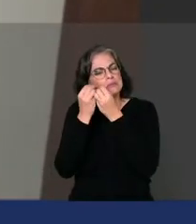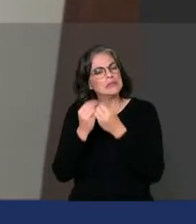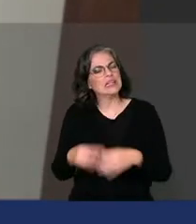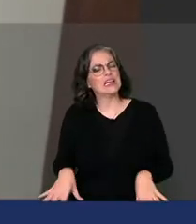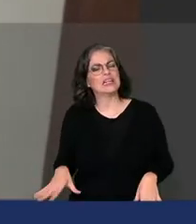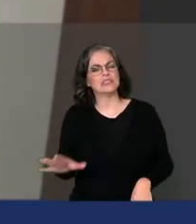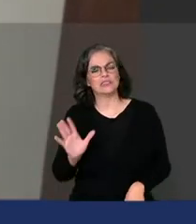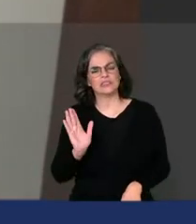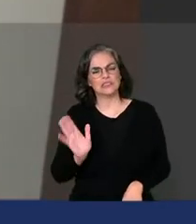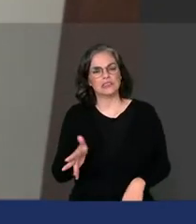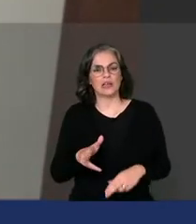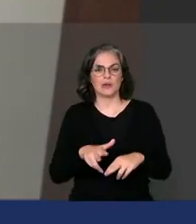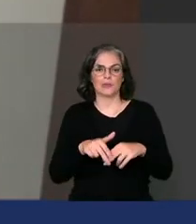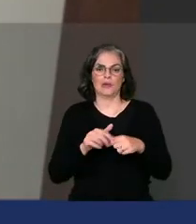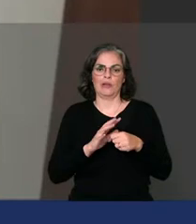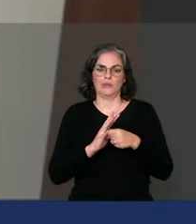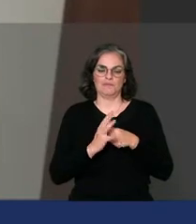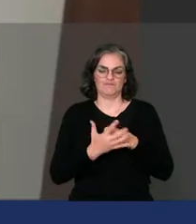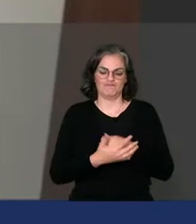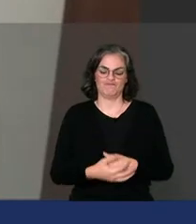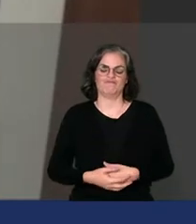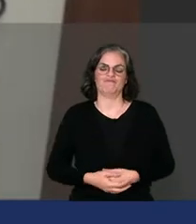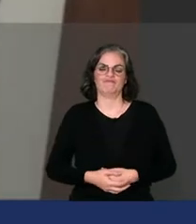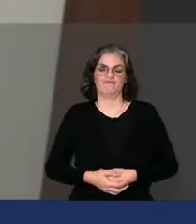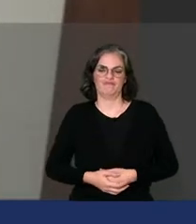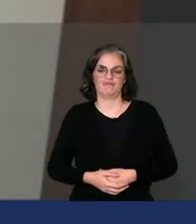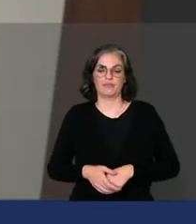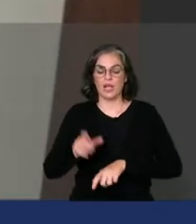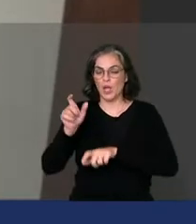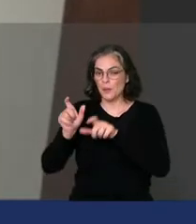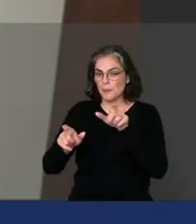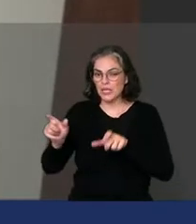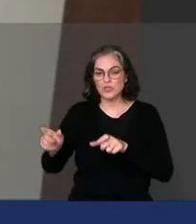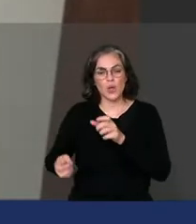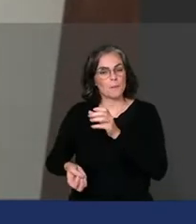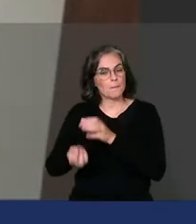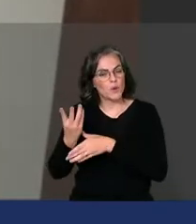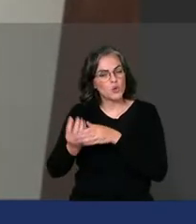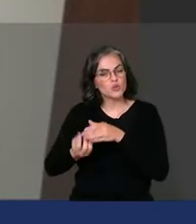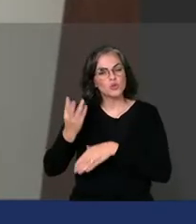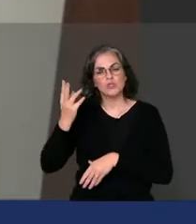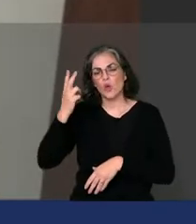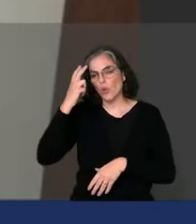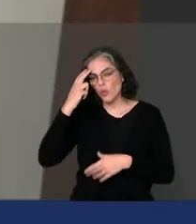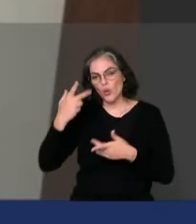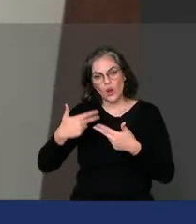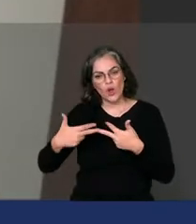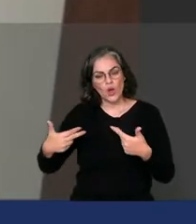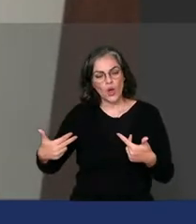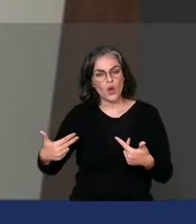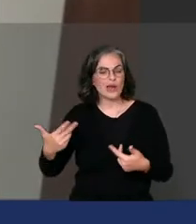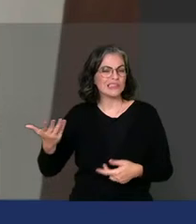QUE FORAM ATINGIDOS EM CHEIO PELA PANDEMIA. OS NOSSOS FAZEDORES DE CULTURA FORAM OS PRIMEIROS A PARAR E NESSE